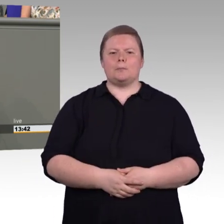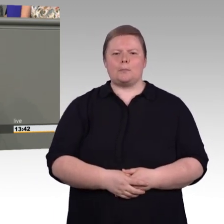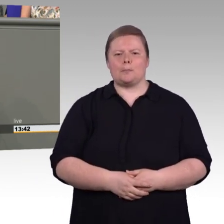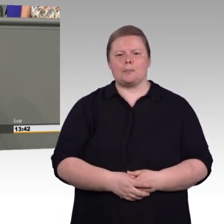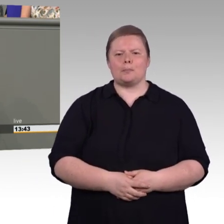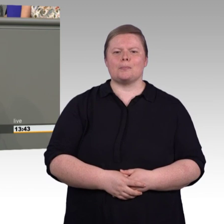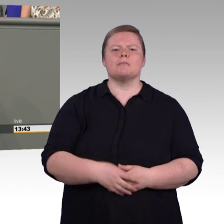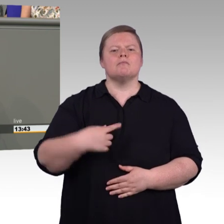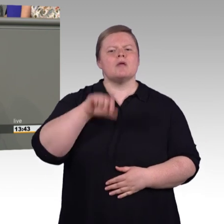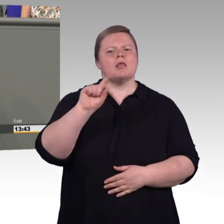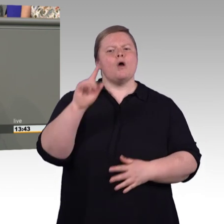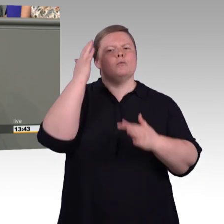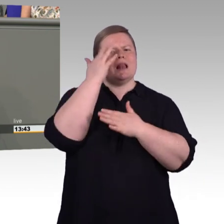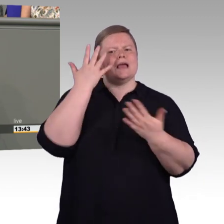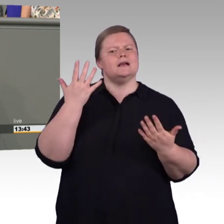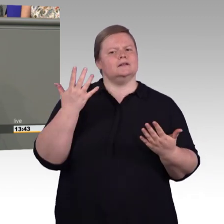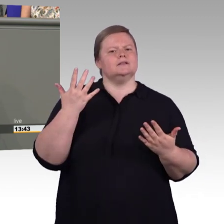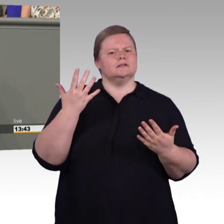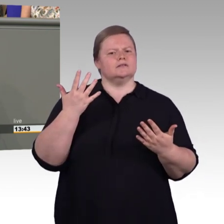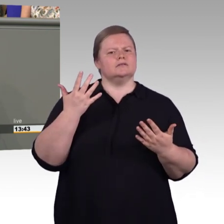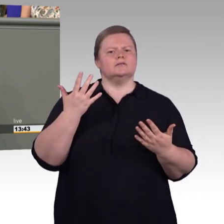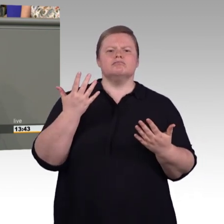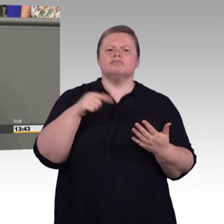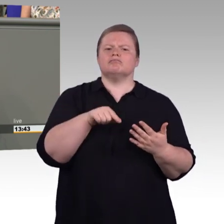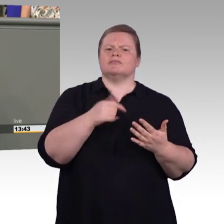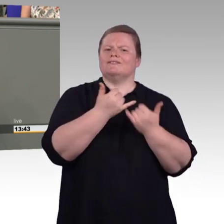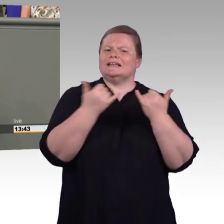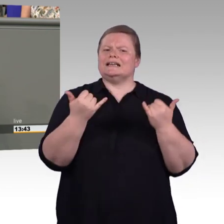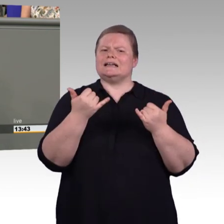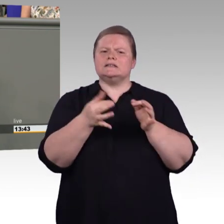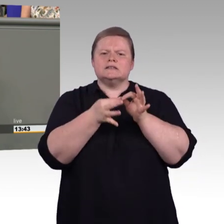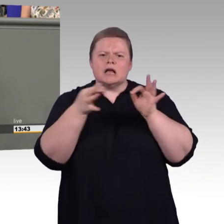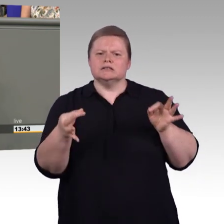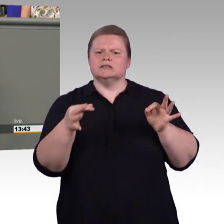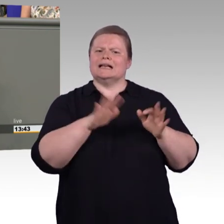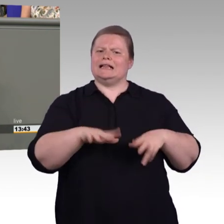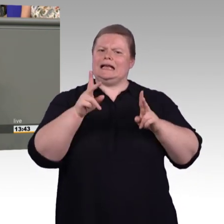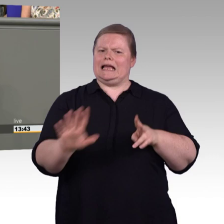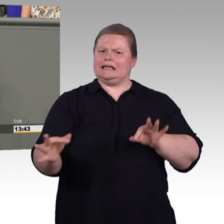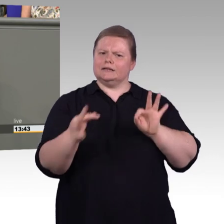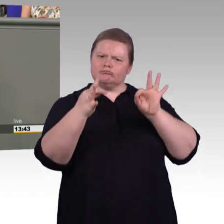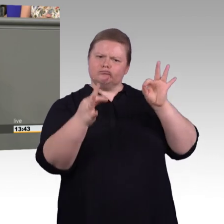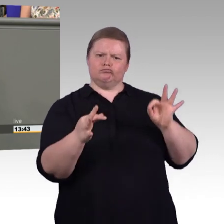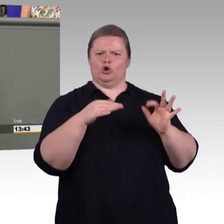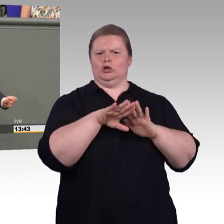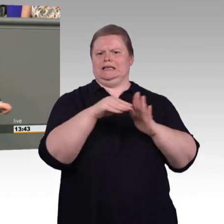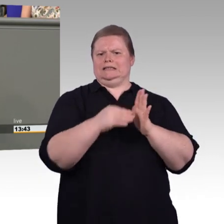insbesondere im Grundgesetz verankern. Aber das wird nicht ausreichen. Es wird auch darum gehen, dass wir das eine tun